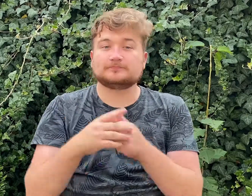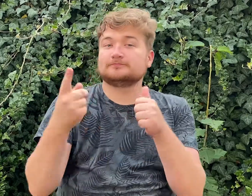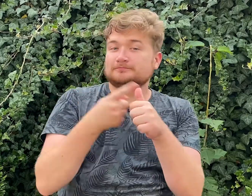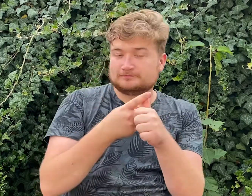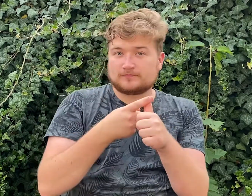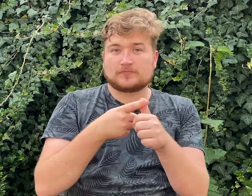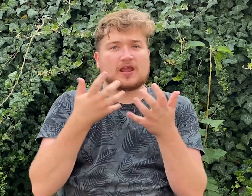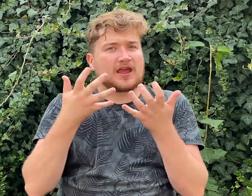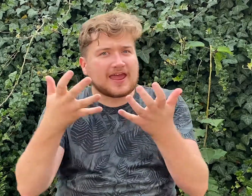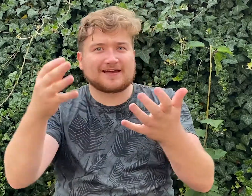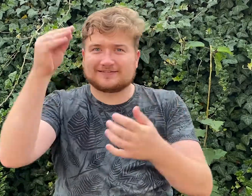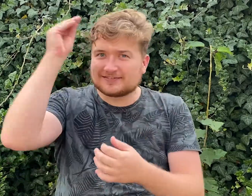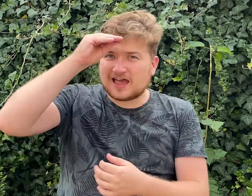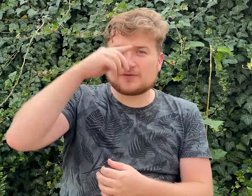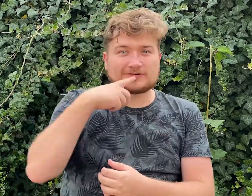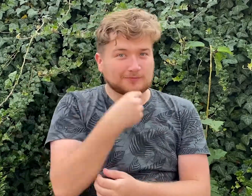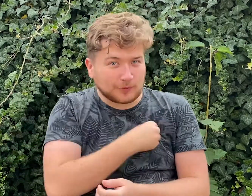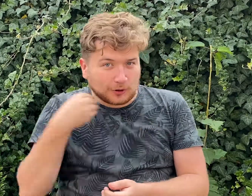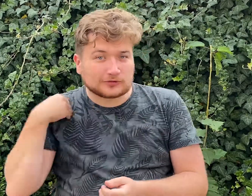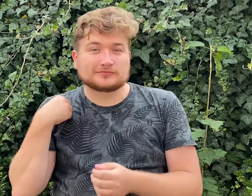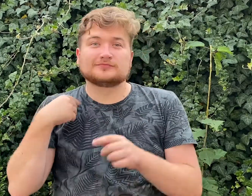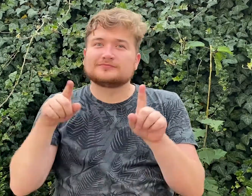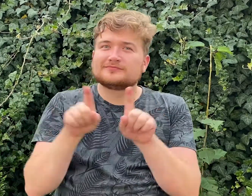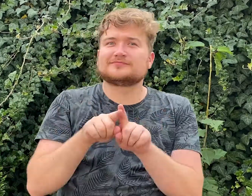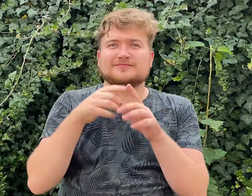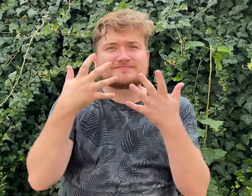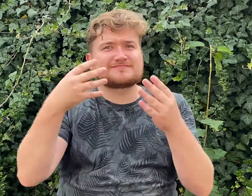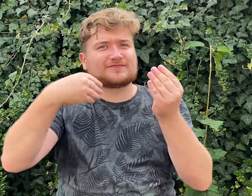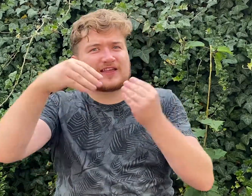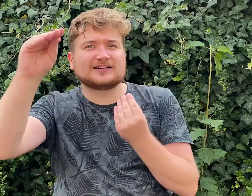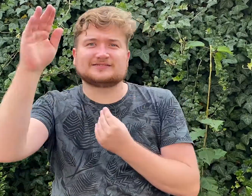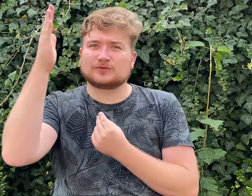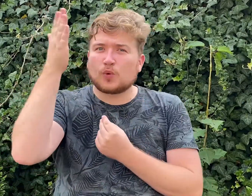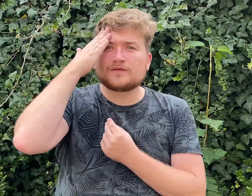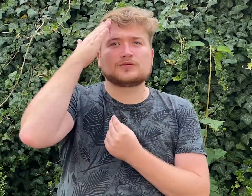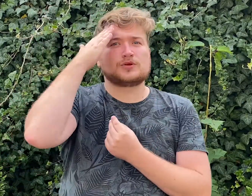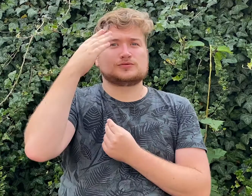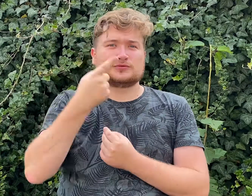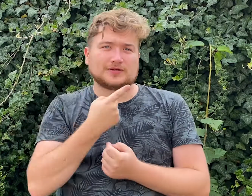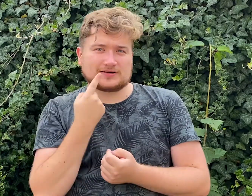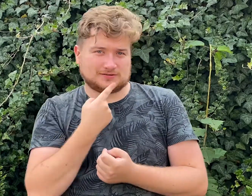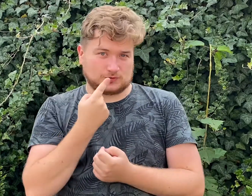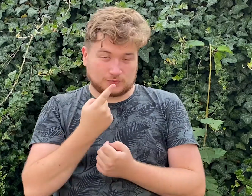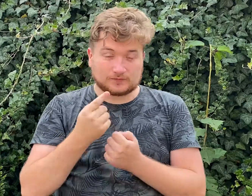chęć nauki języka polskiego i zwiększania swoich umiejętności językowych,